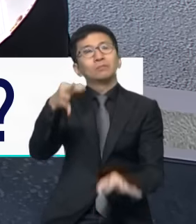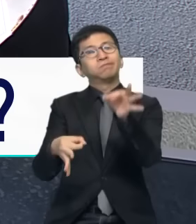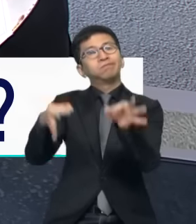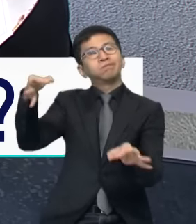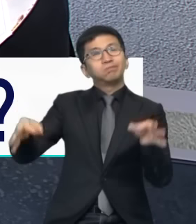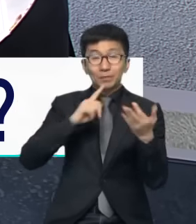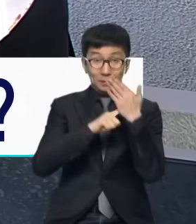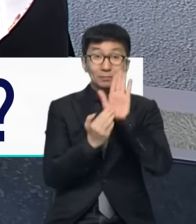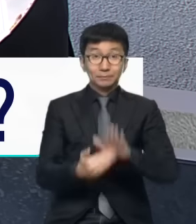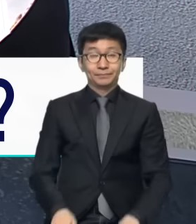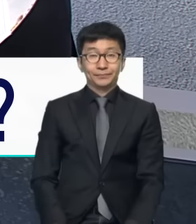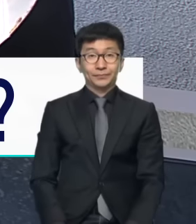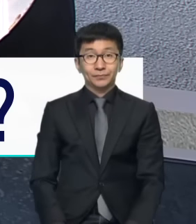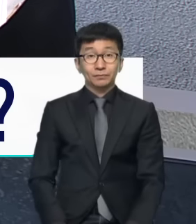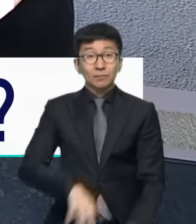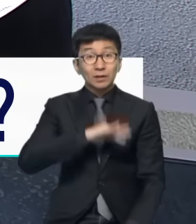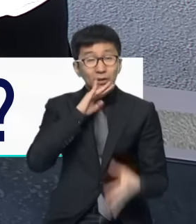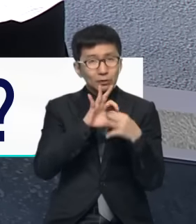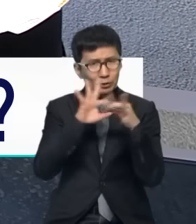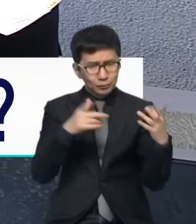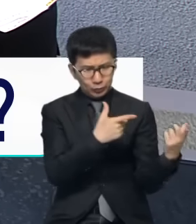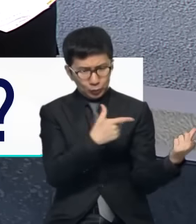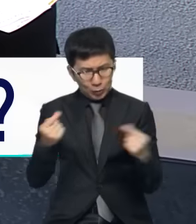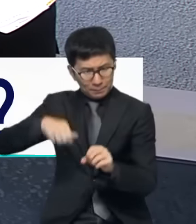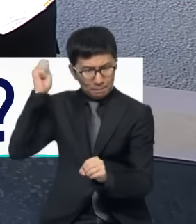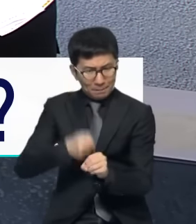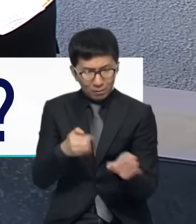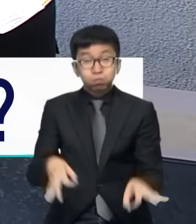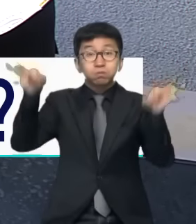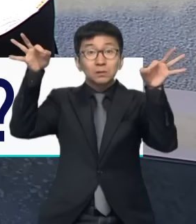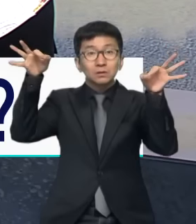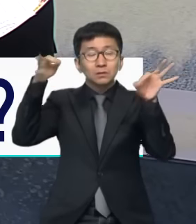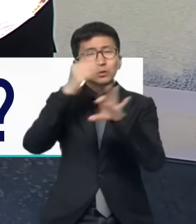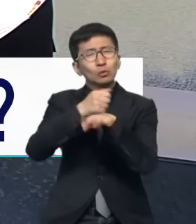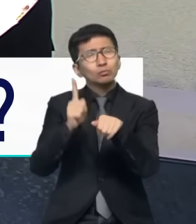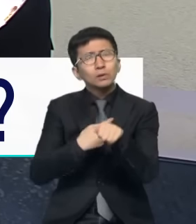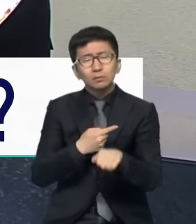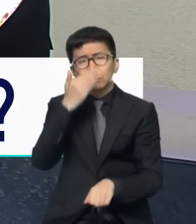나이에 상관없이 다 똑같이 올리면 앞으로 더 오랜 시간 연금을 내야 하는 청년층의